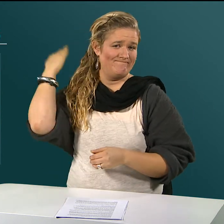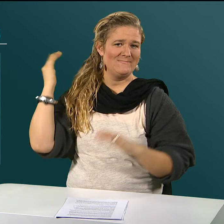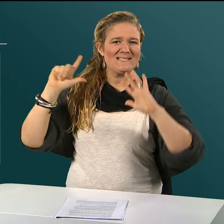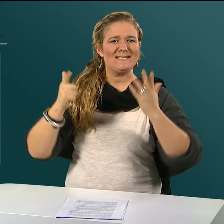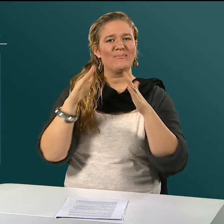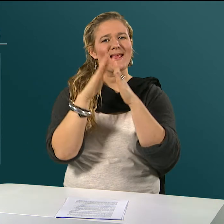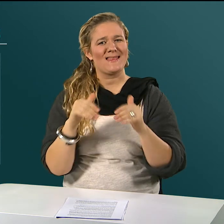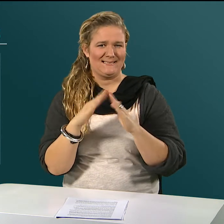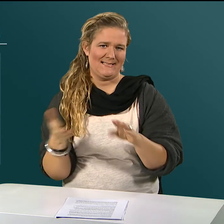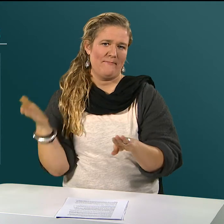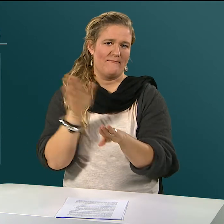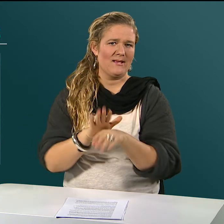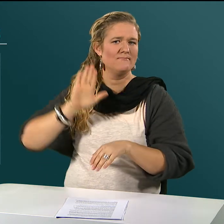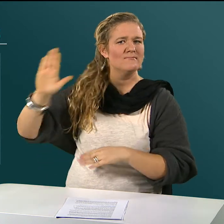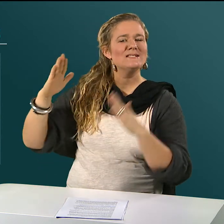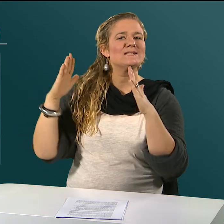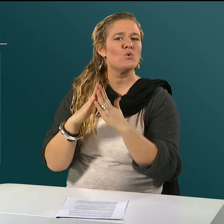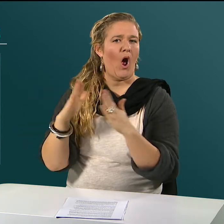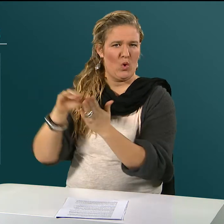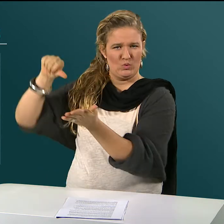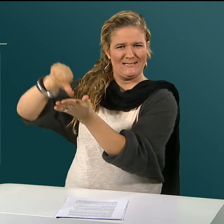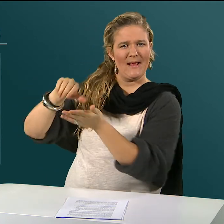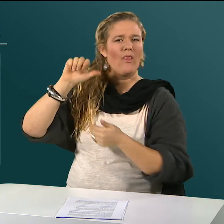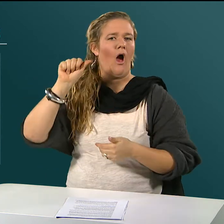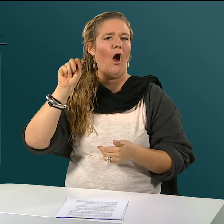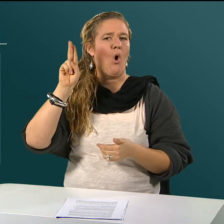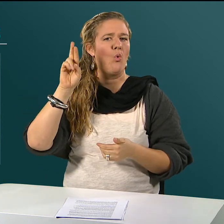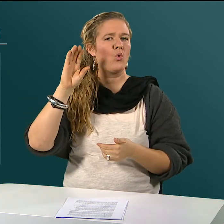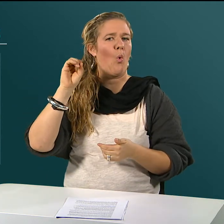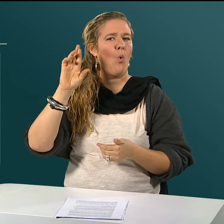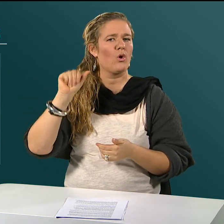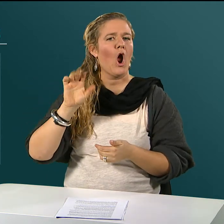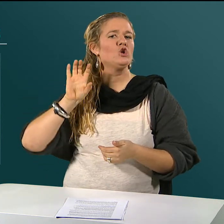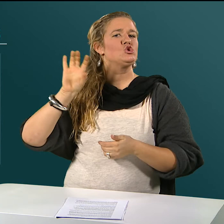Am 7. Dezember verstarb er in seinem Haus in Aurora,